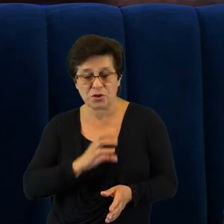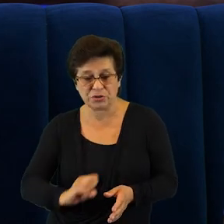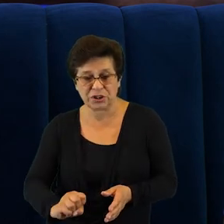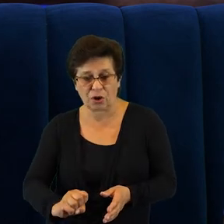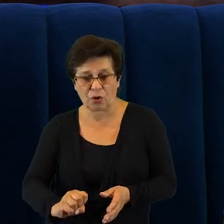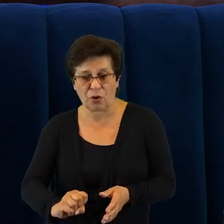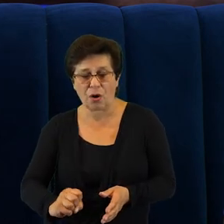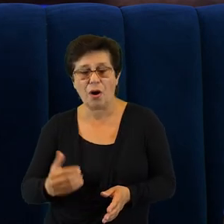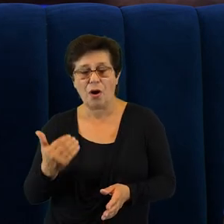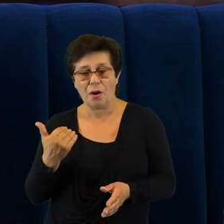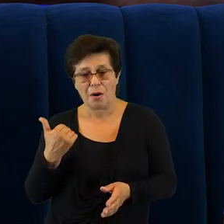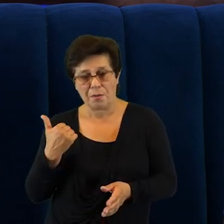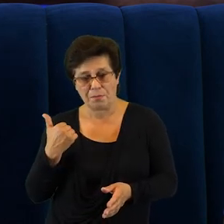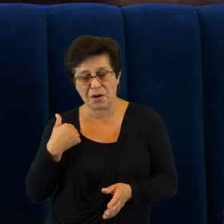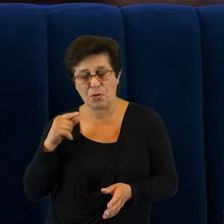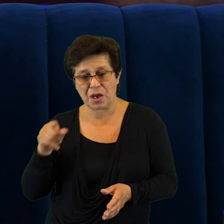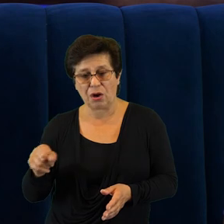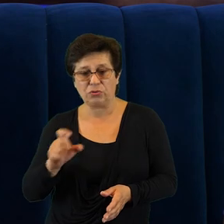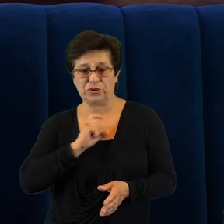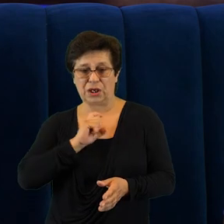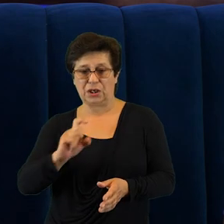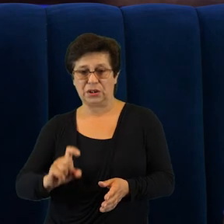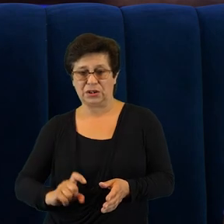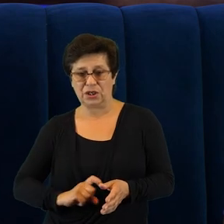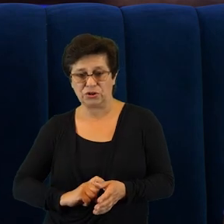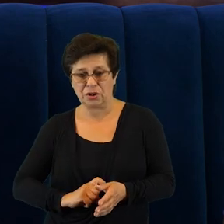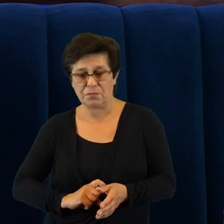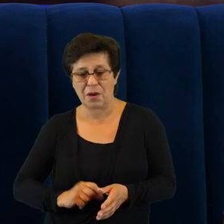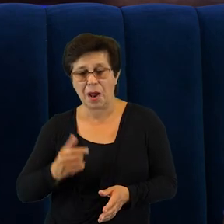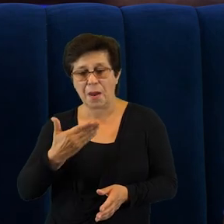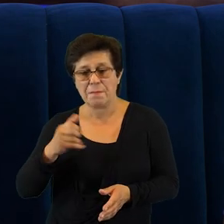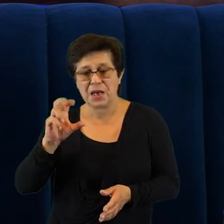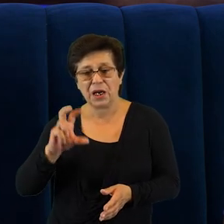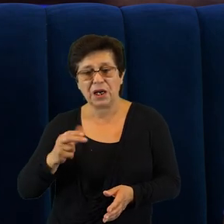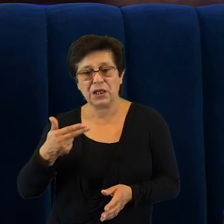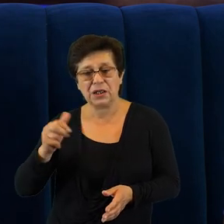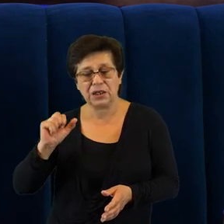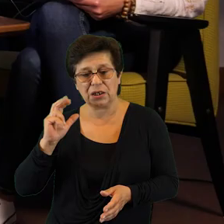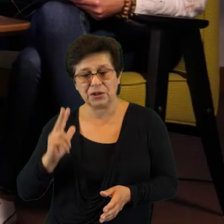był jego sekretarzem i to było, dla Adama Michnika, szalenie ważne. Nie wiem jak dla Słonimskiego.